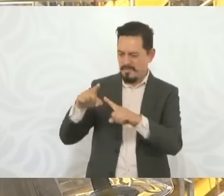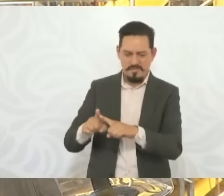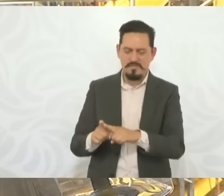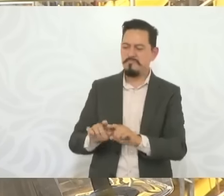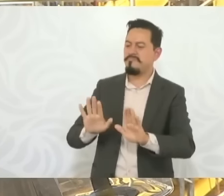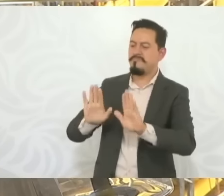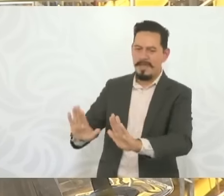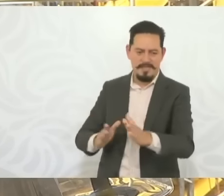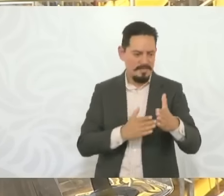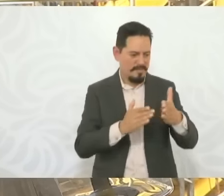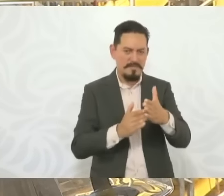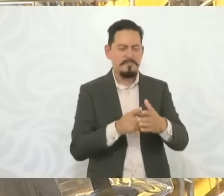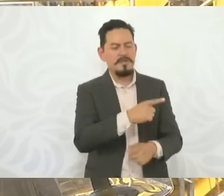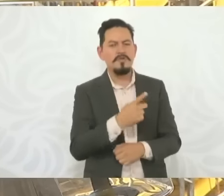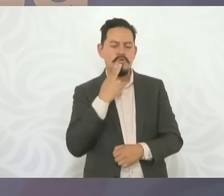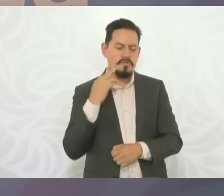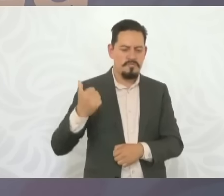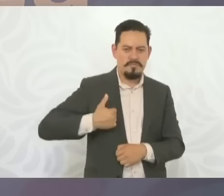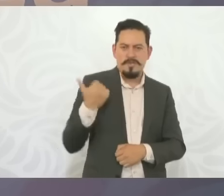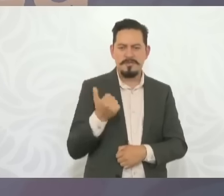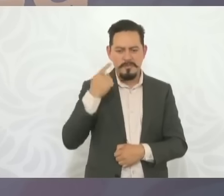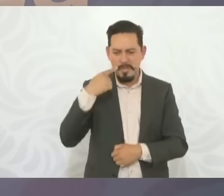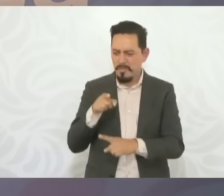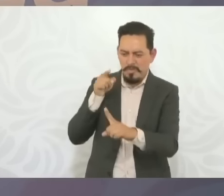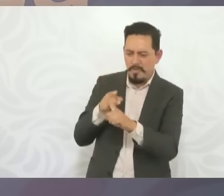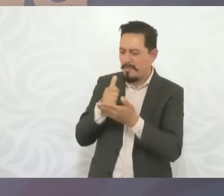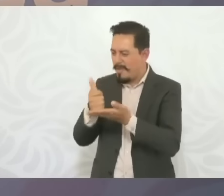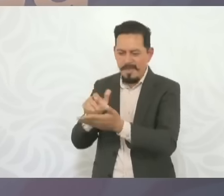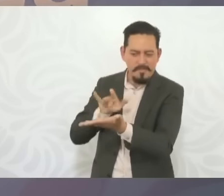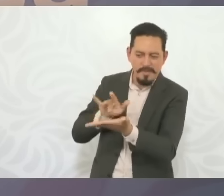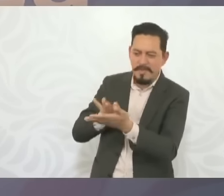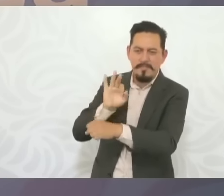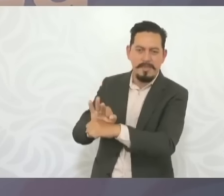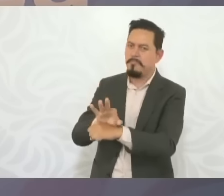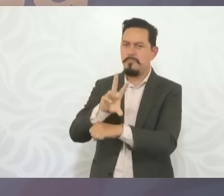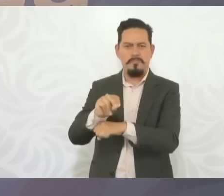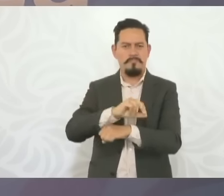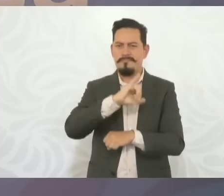no con miras altas y nobles, sino abusando frecuentemente de ese poderío económico hasta